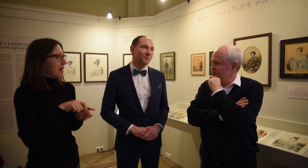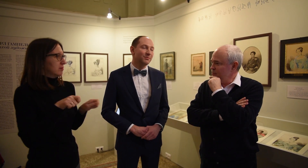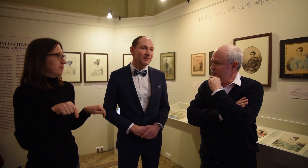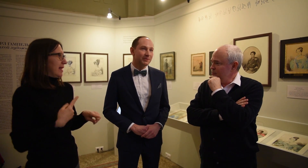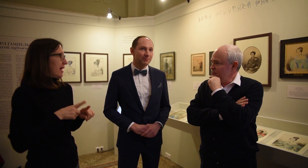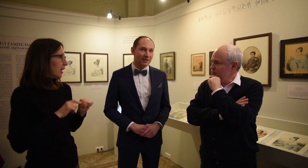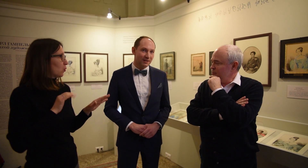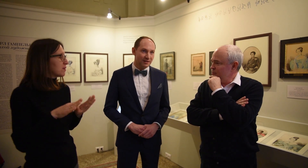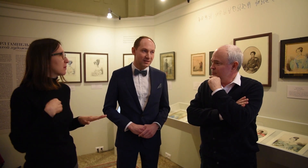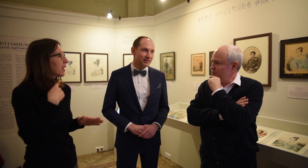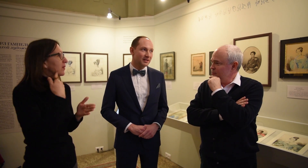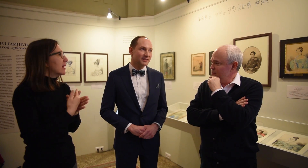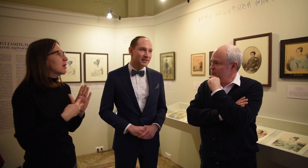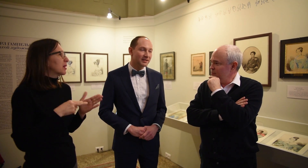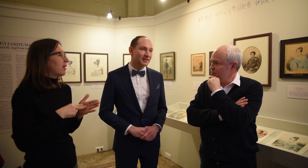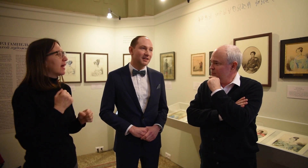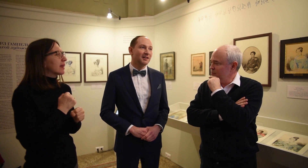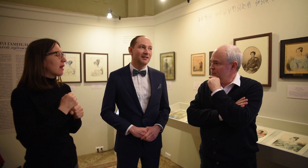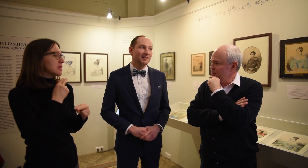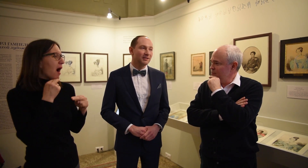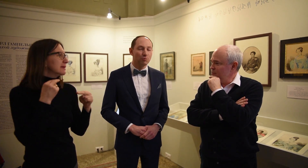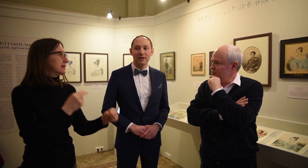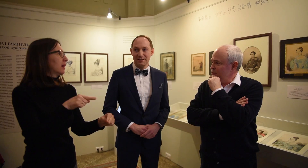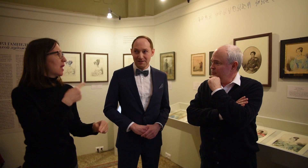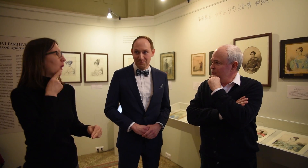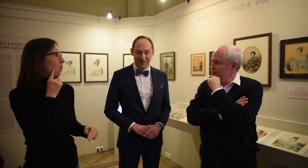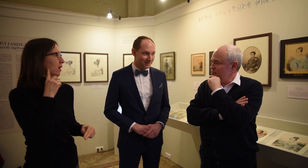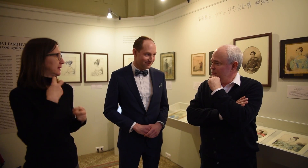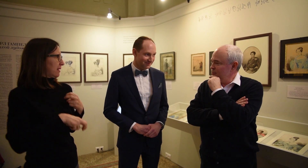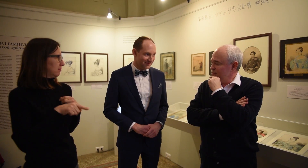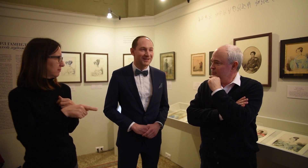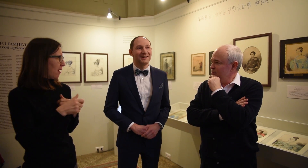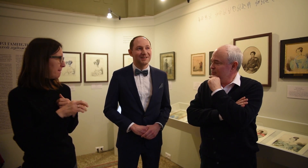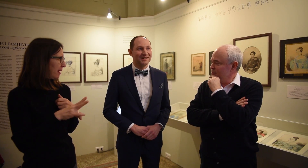задумали эту выставку, мы не предполагали делать акцент на глухоте Гампельна.